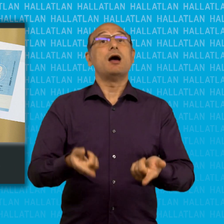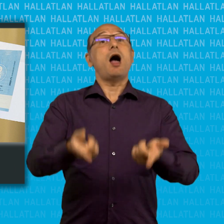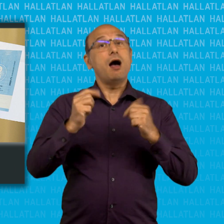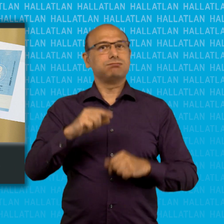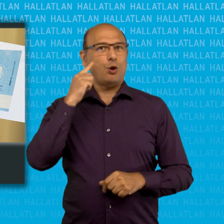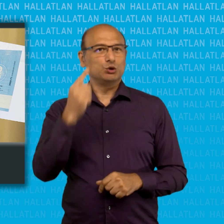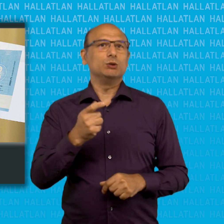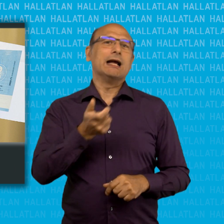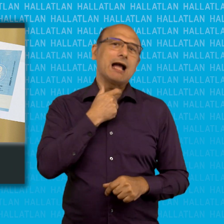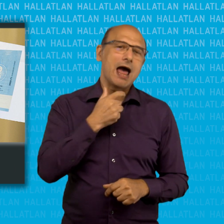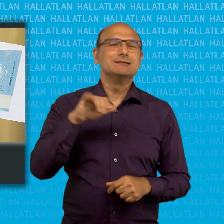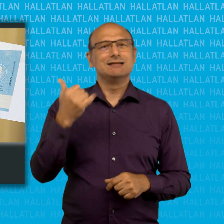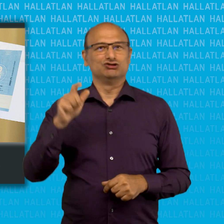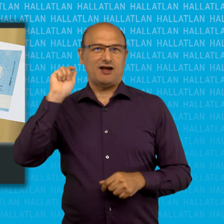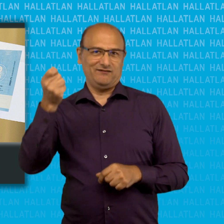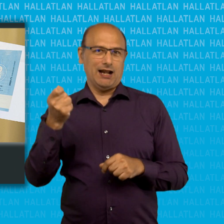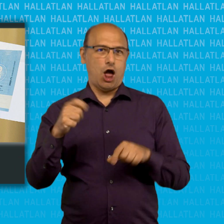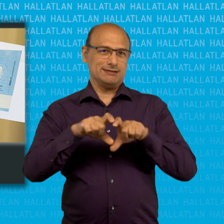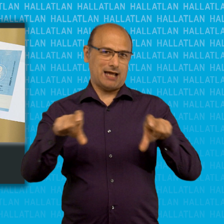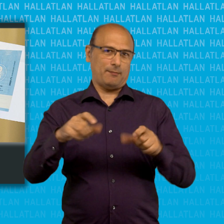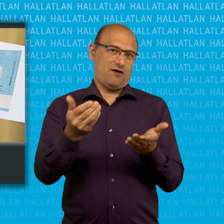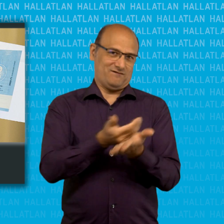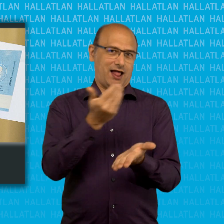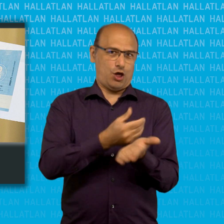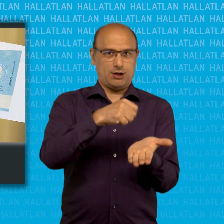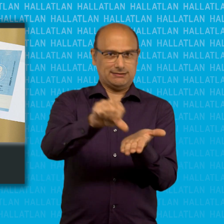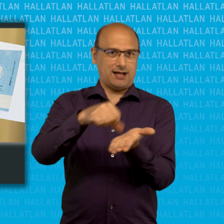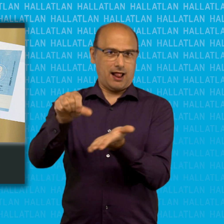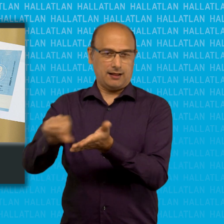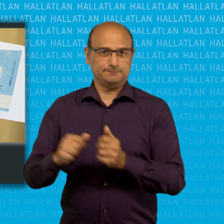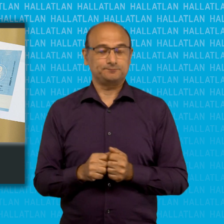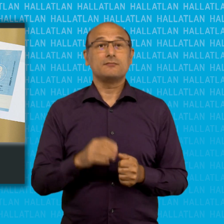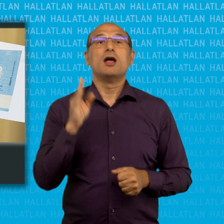gáz- és villanyszámla kifizetésére fordítható utalványt.